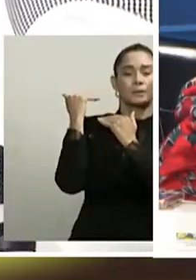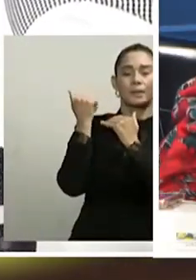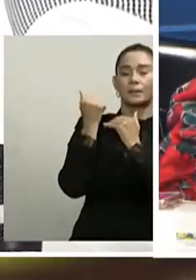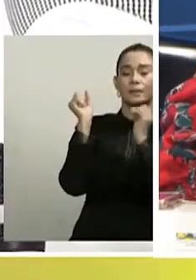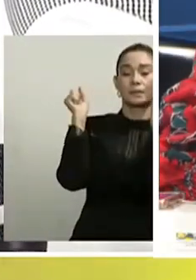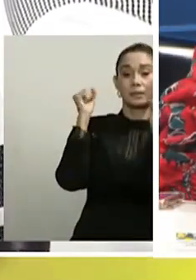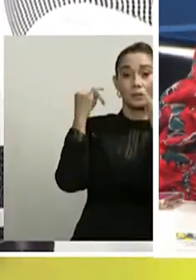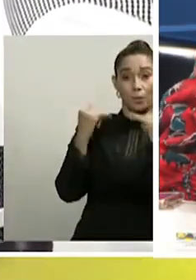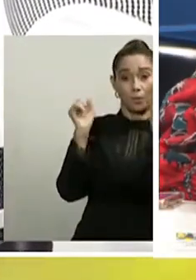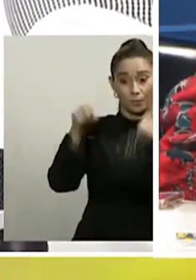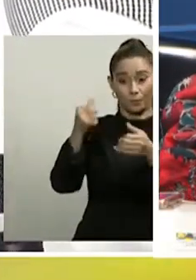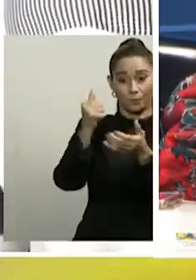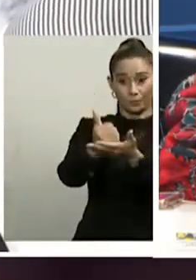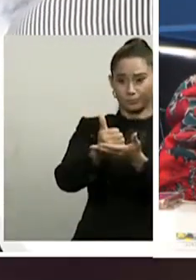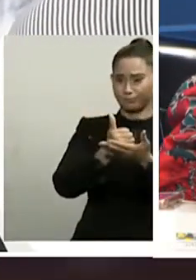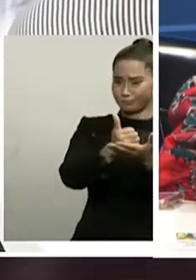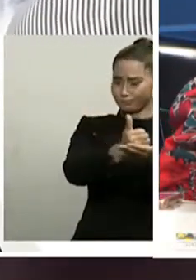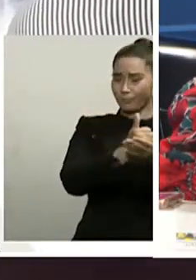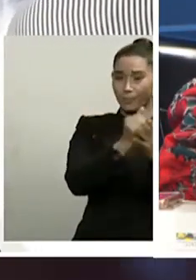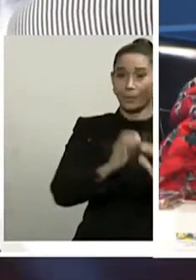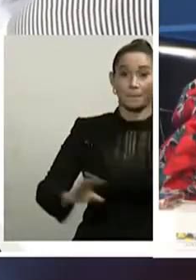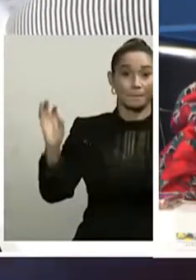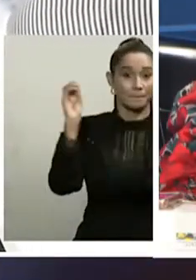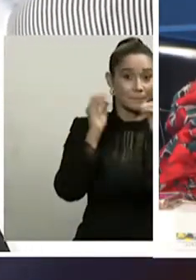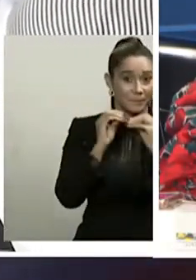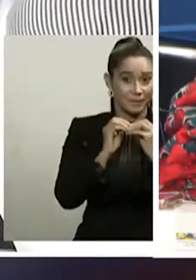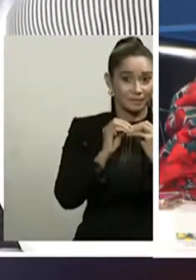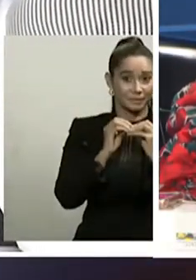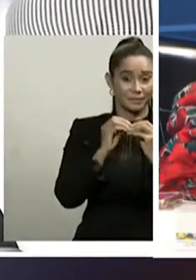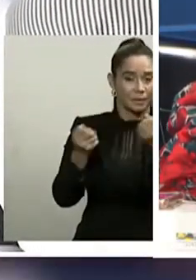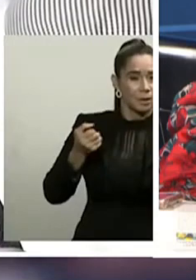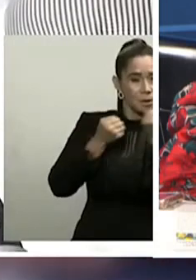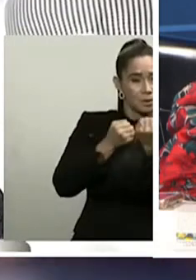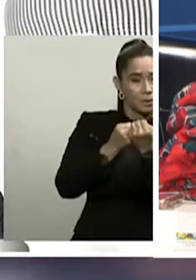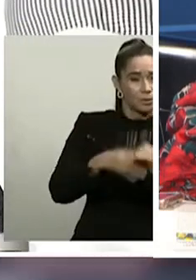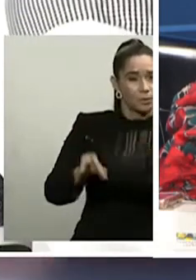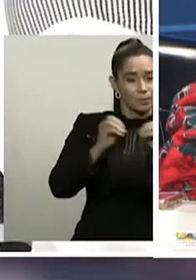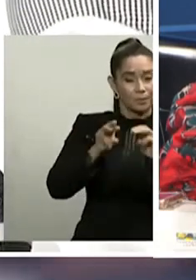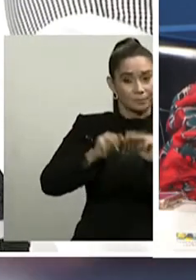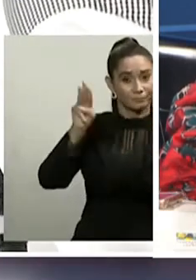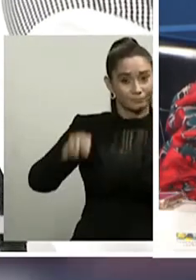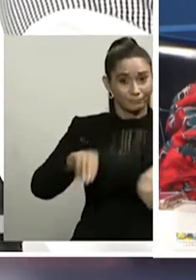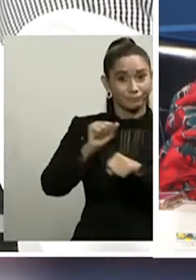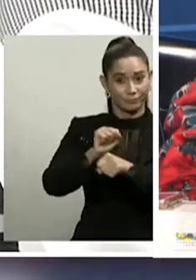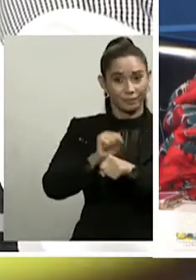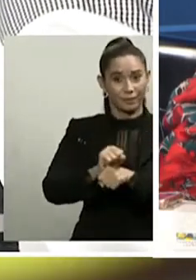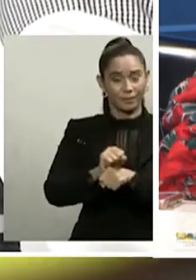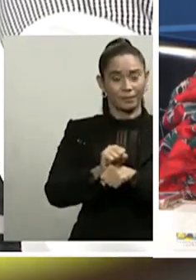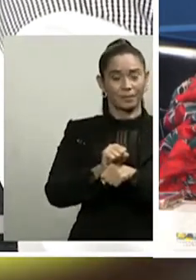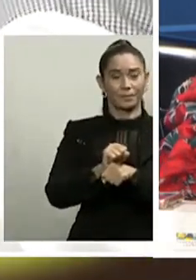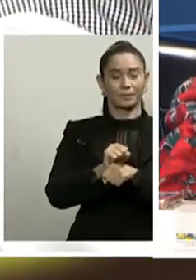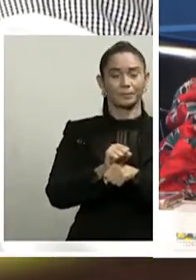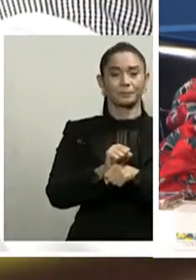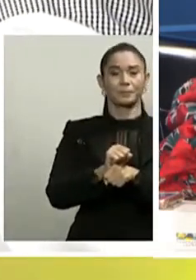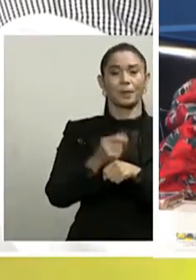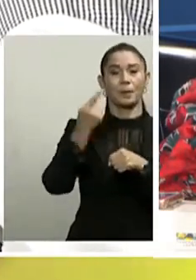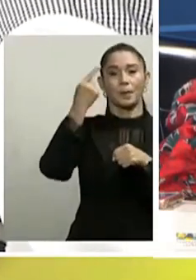siempre es como un medio de muchas diferencias entre el sector sindical los empresarios el